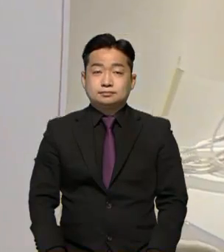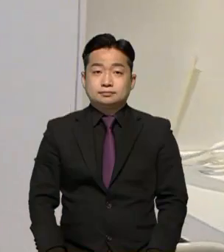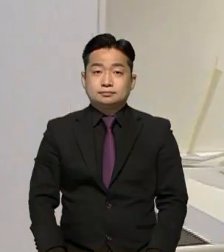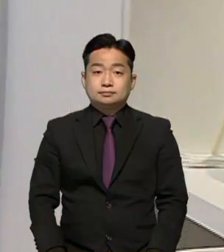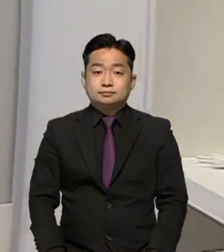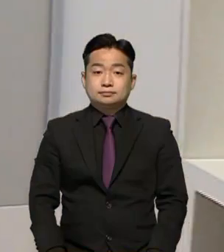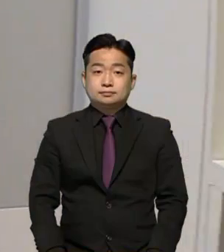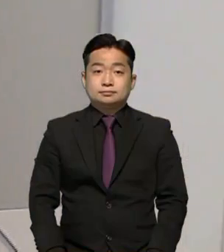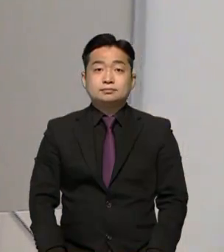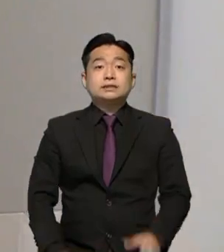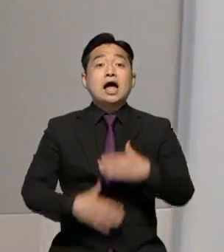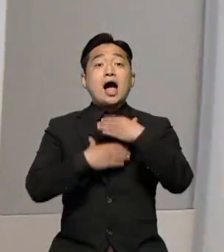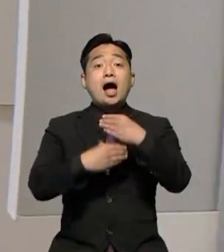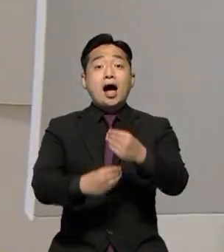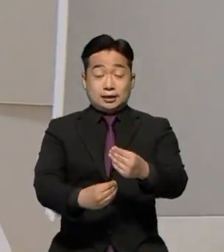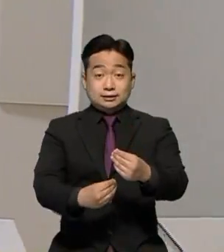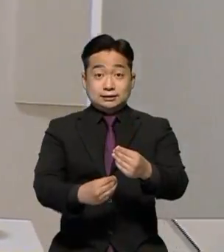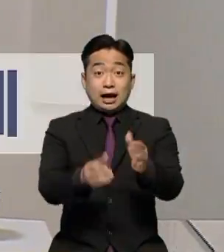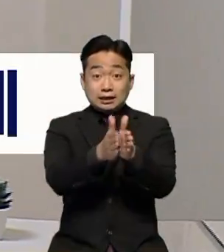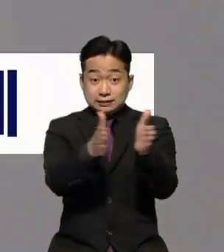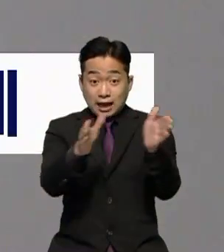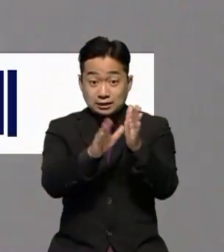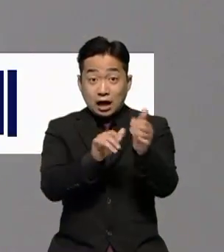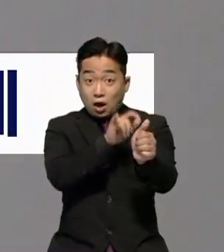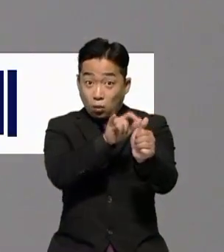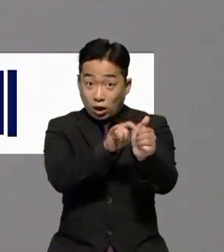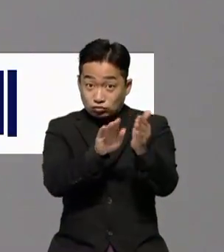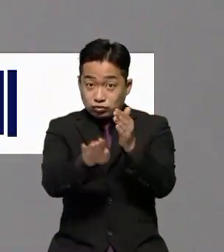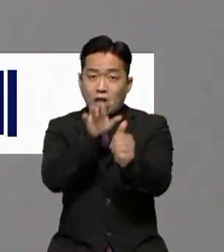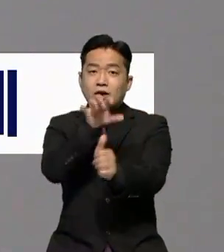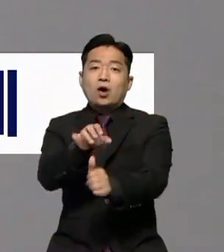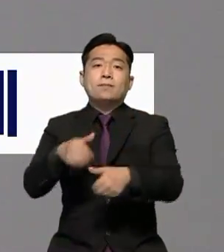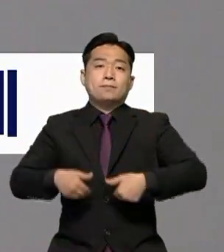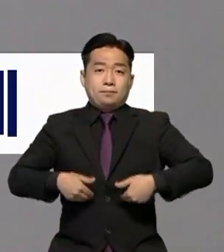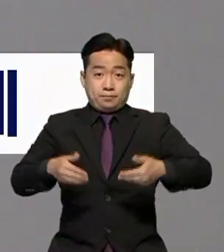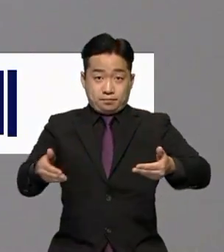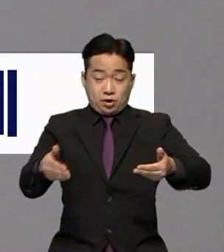(기자) 안착기로 전환되면 확진돼도 격리 없이 지낼 수 있게 돼 완전한 일상회복을